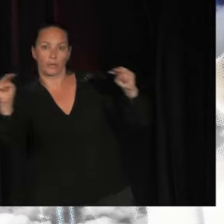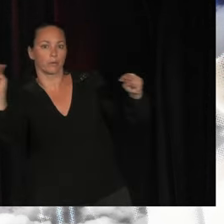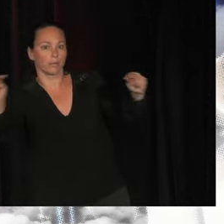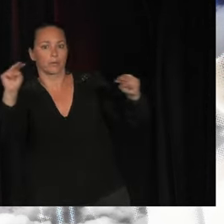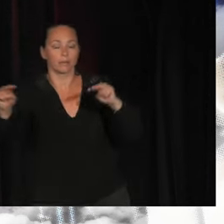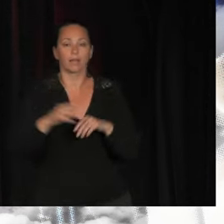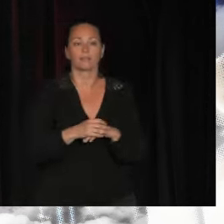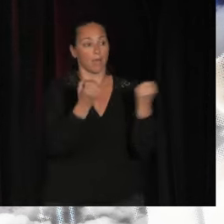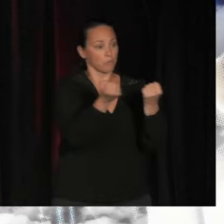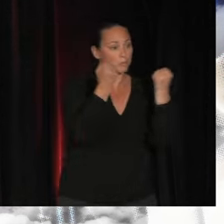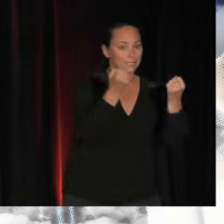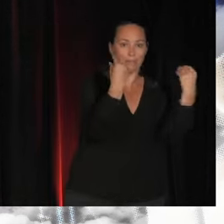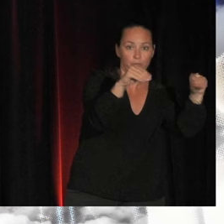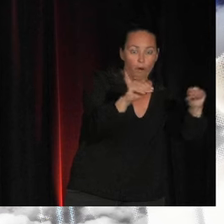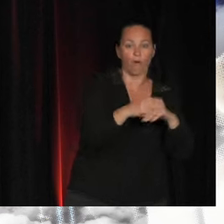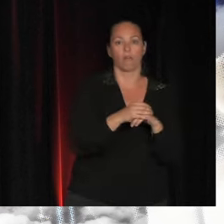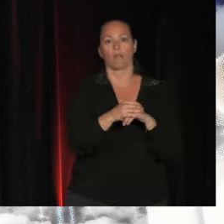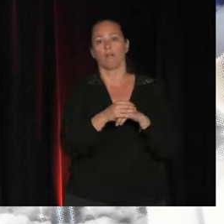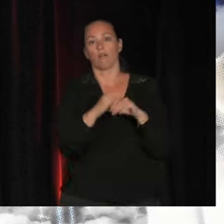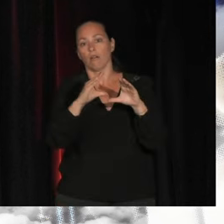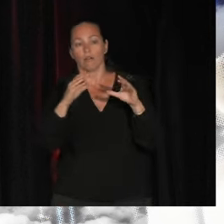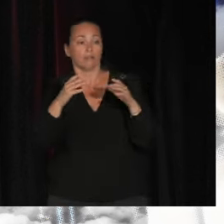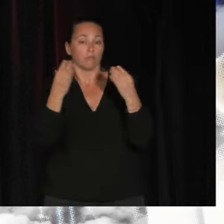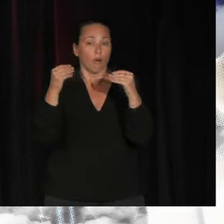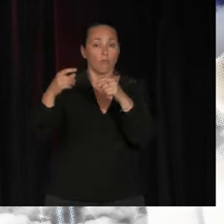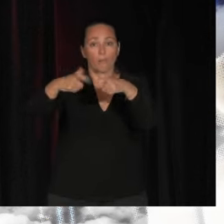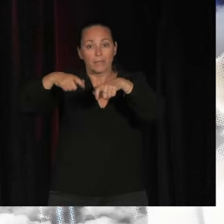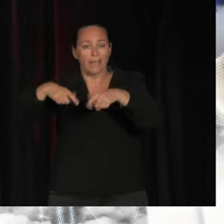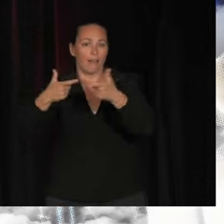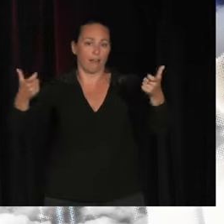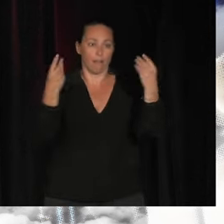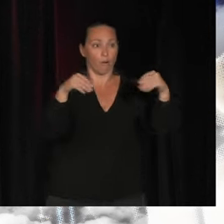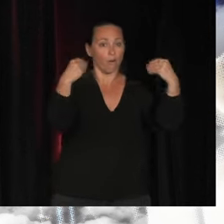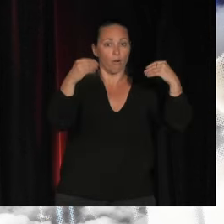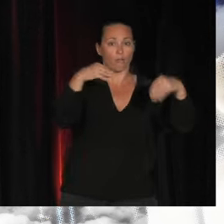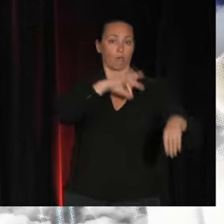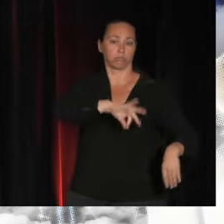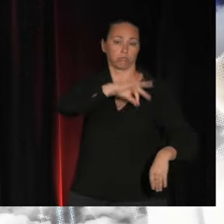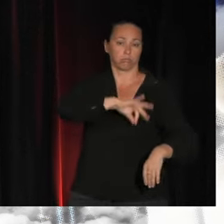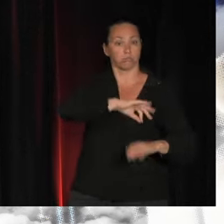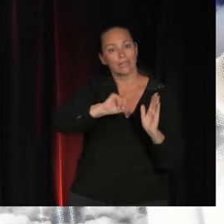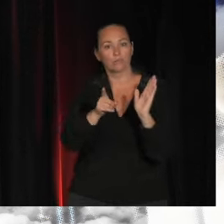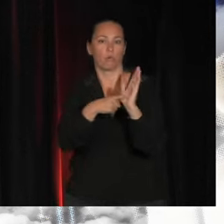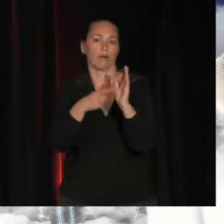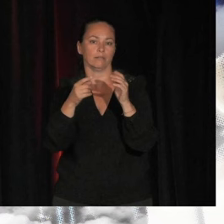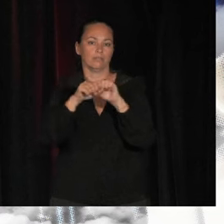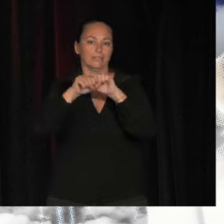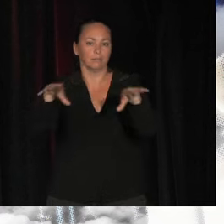tes espaces publicitaires ou tu fais du merch ou tu vendras des billets, mais il y a cette notion de "on a des gens et il y a des droits de diffusion", en fait, c'est beaucoup ça, l'idée derrière.